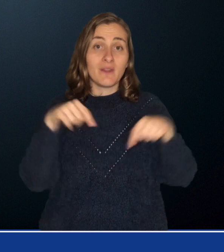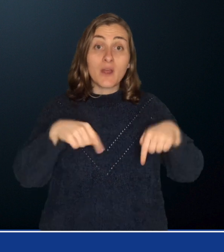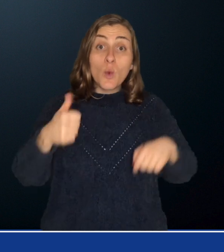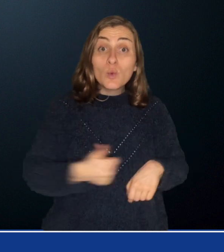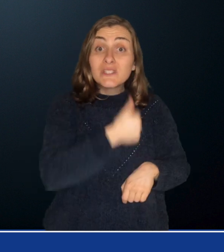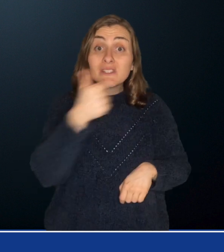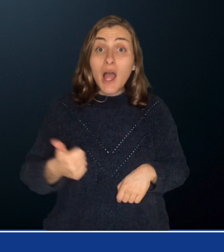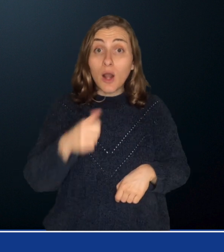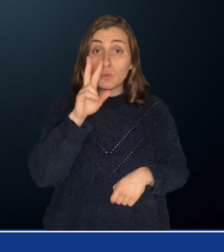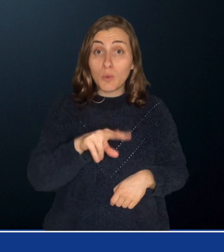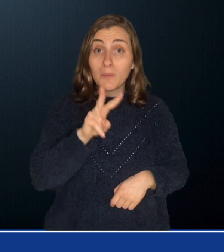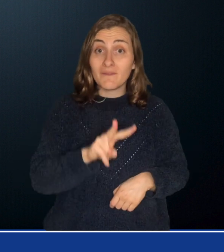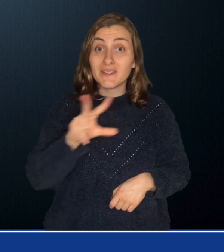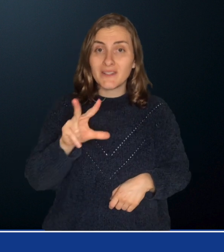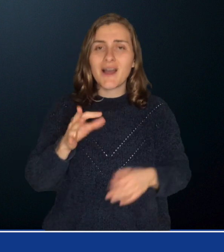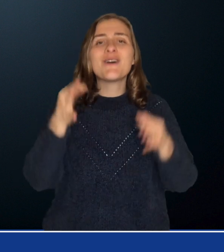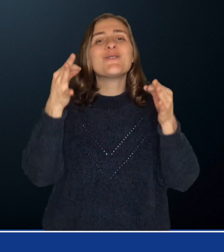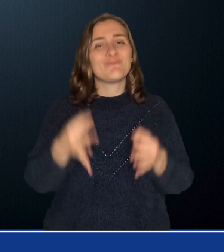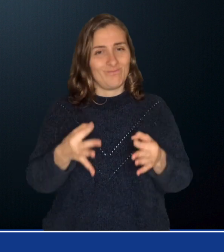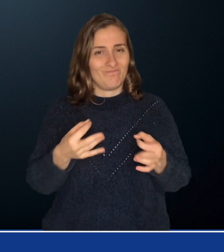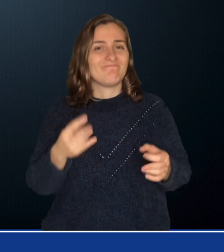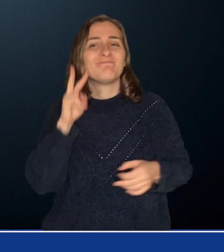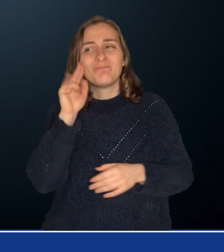potrà essere richiesto anche nel 2023.